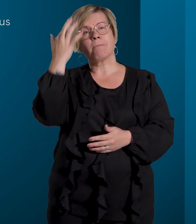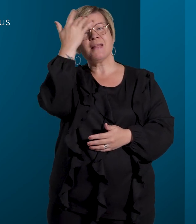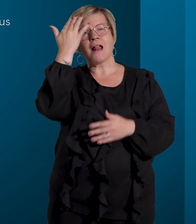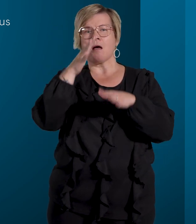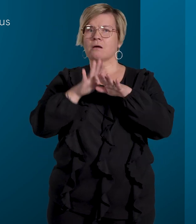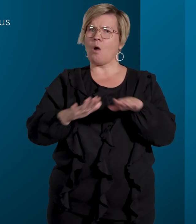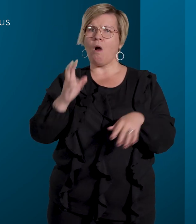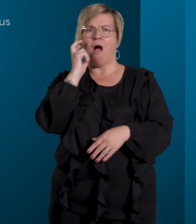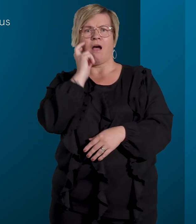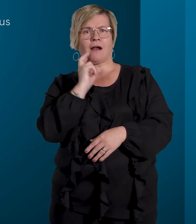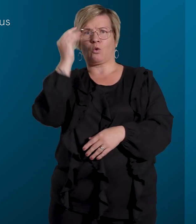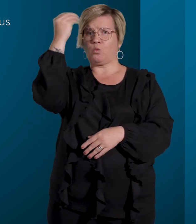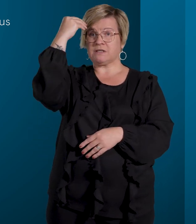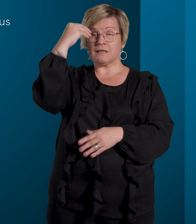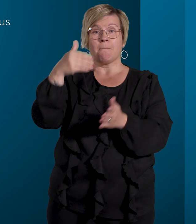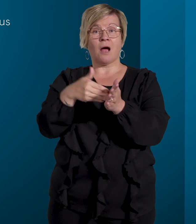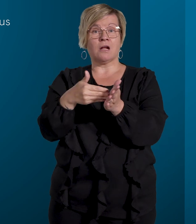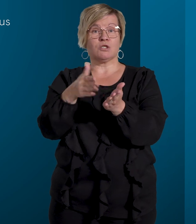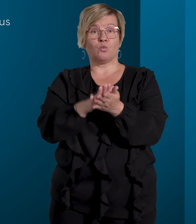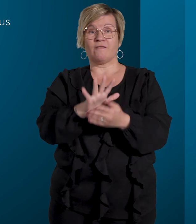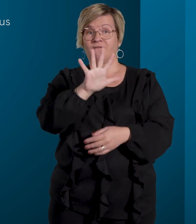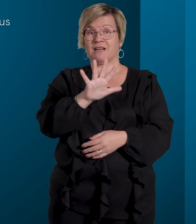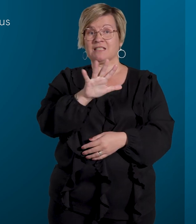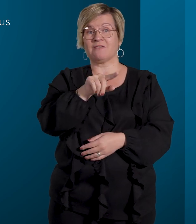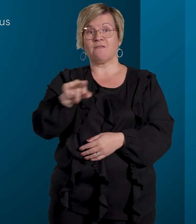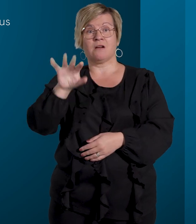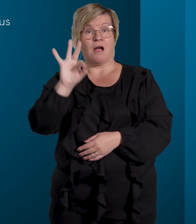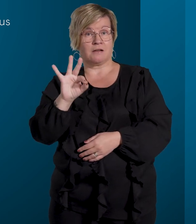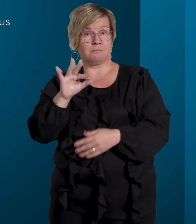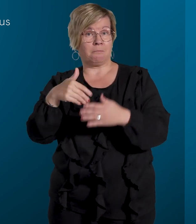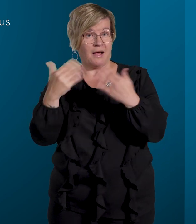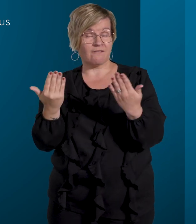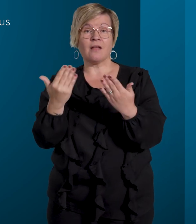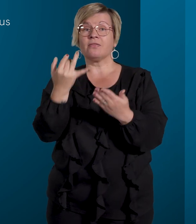Mielenrauhaa arkeen -kurssi järjestetään 5.11.2024 – 08.11.2024 -